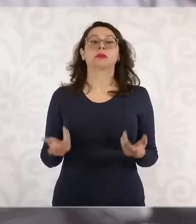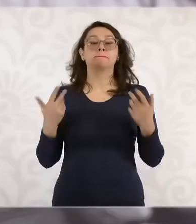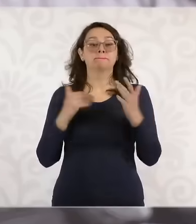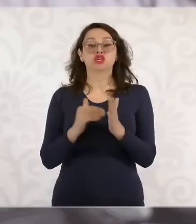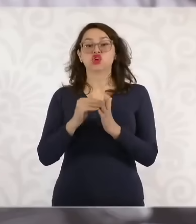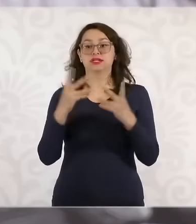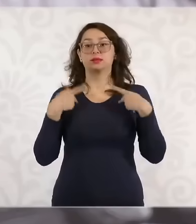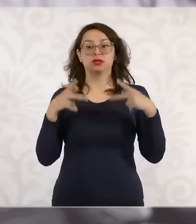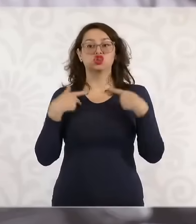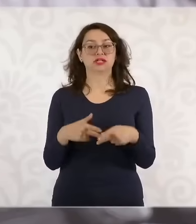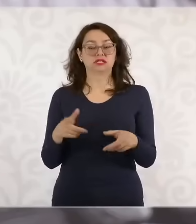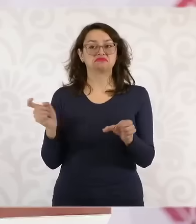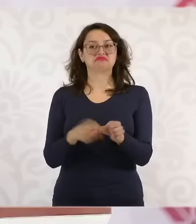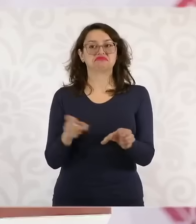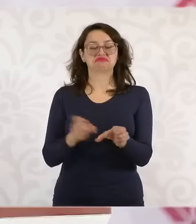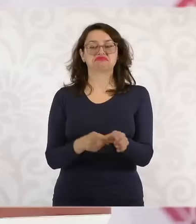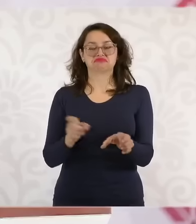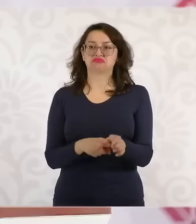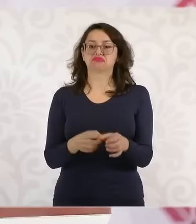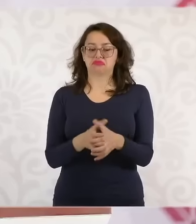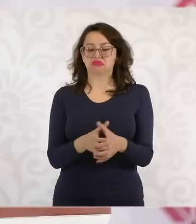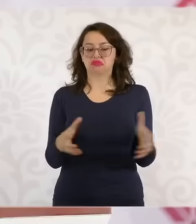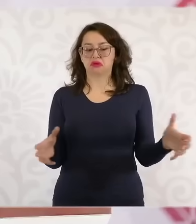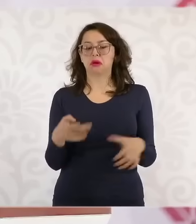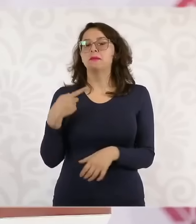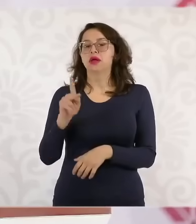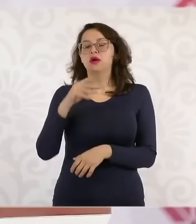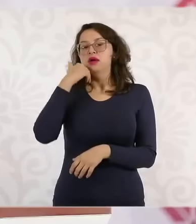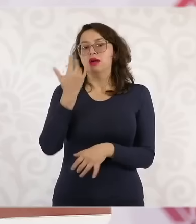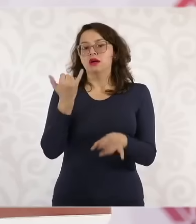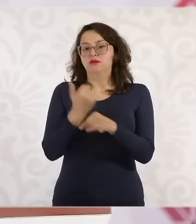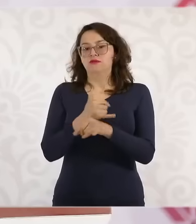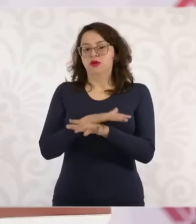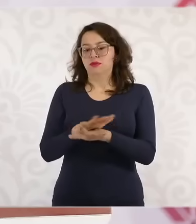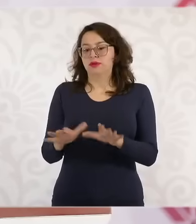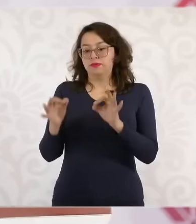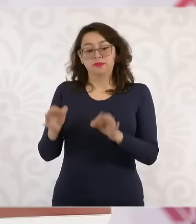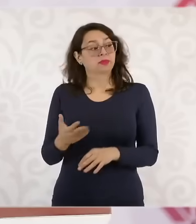pero quiero darle el dato exacto allí. Aquí también le pido a comunicación social que más